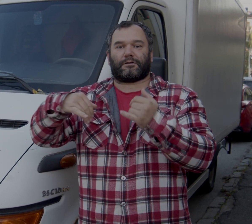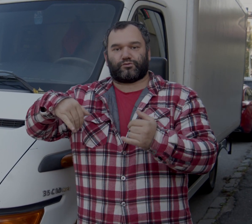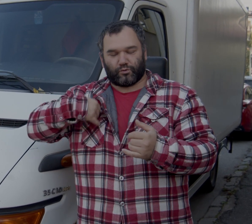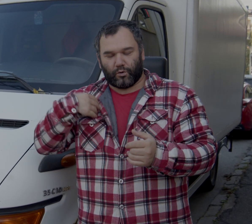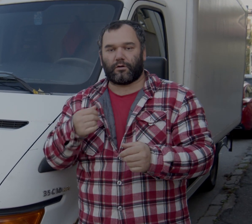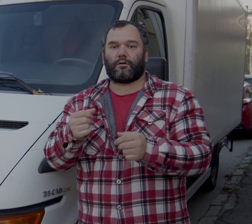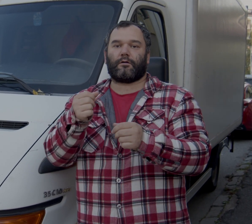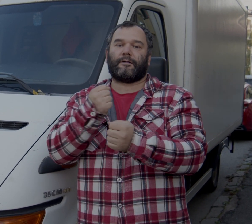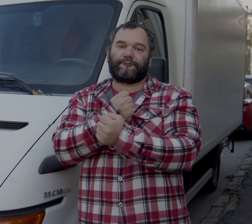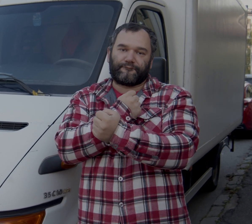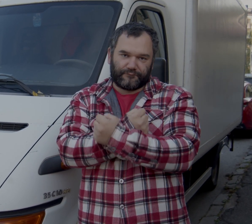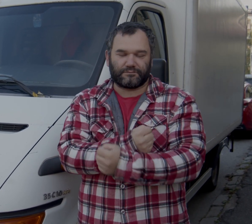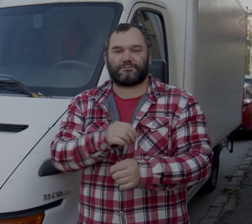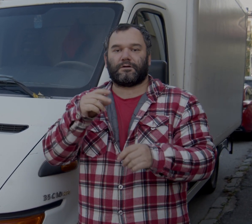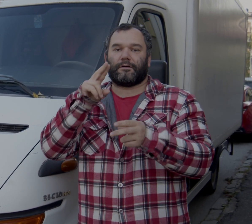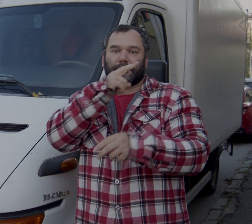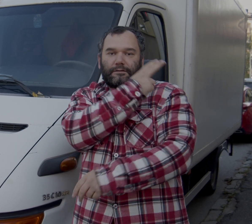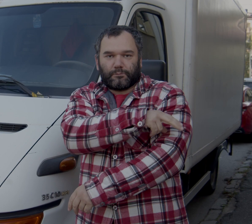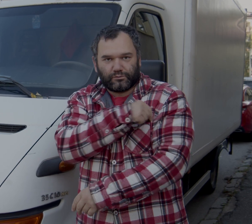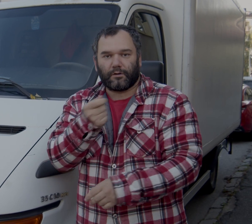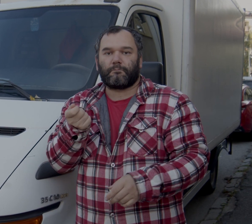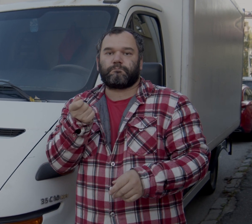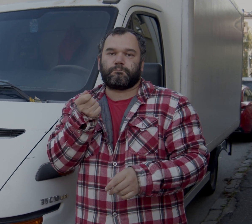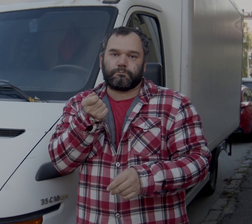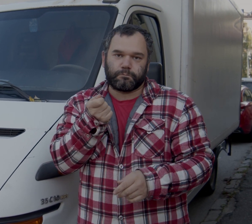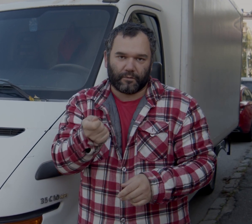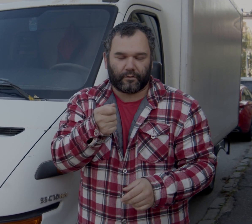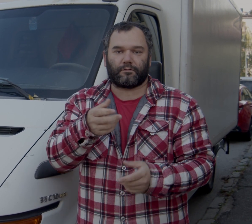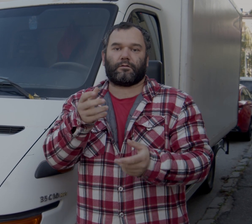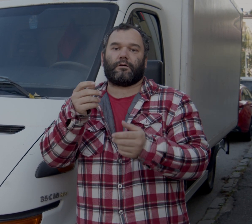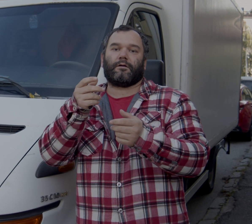materských škôl, väzníc, nemocníc, bufetov,